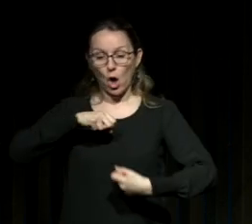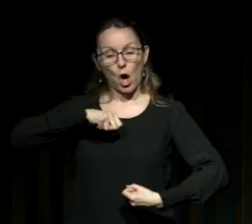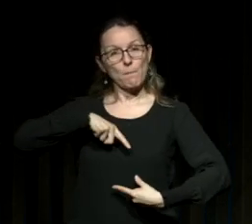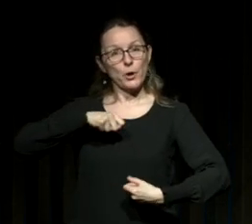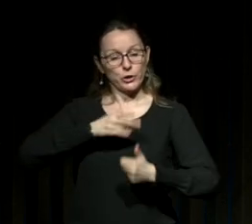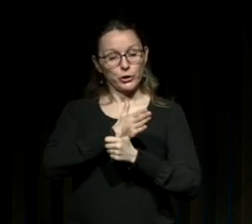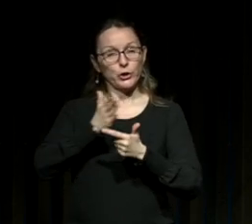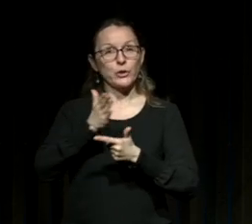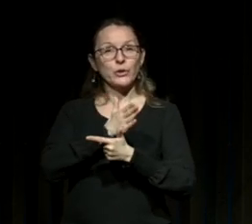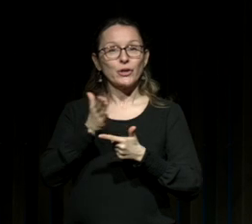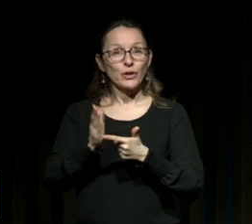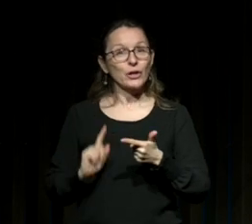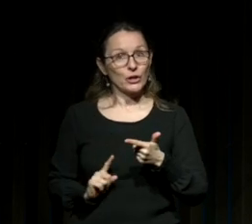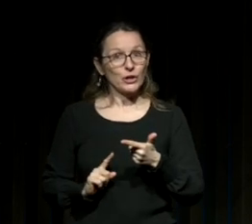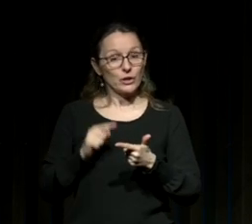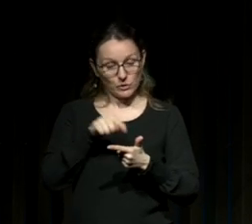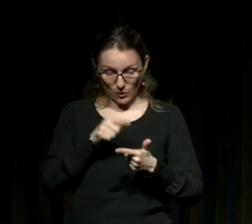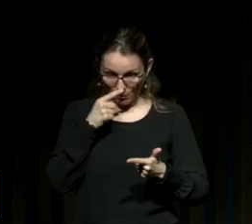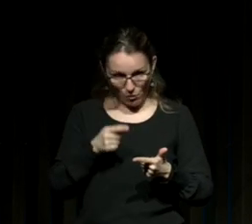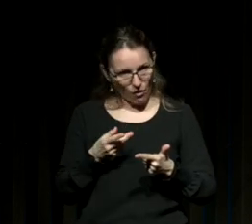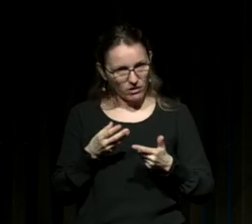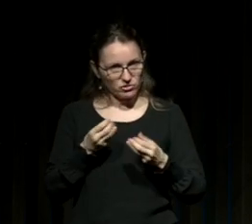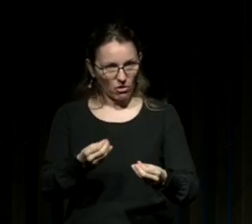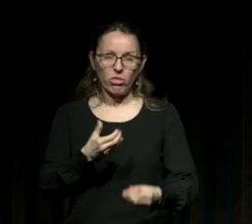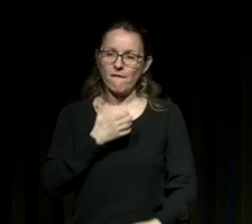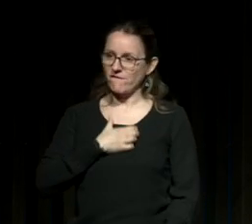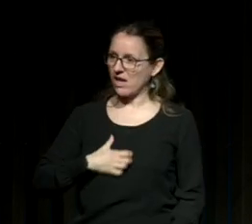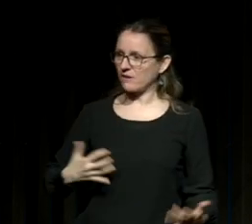l'interruption de la prise alimentaire qui vont dire observons ces hormones elles sont sécrétées